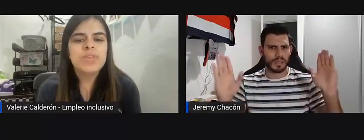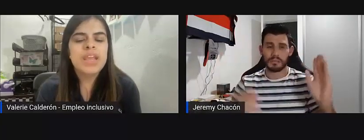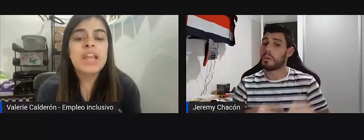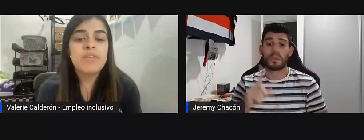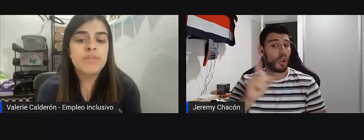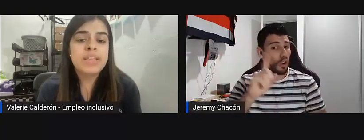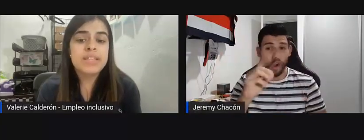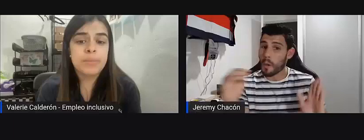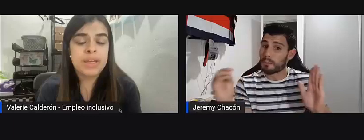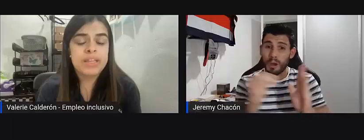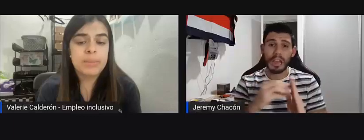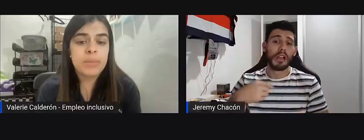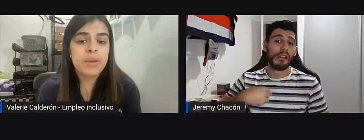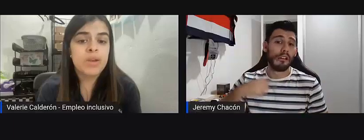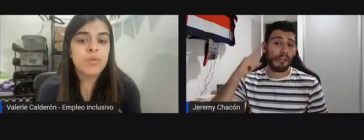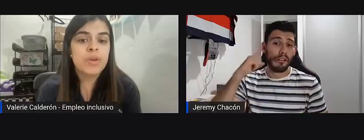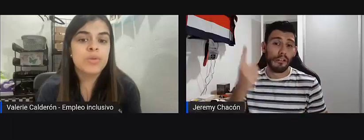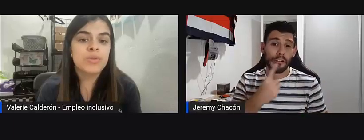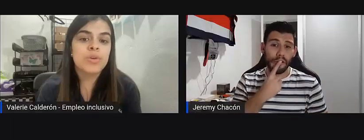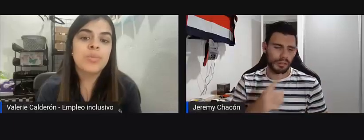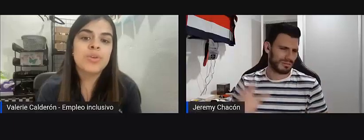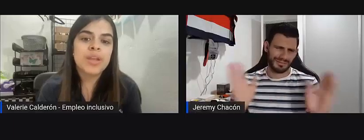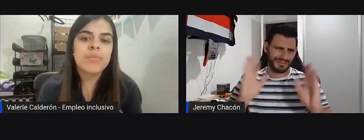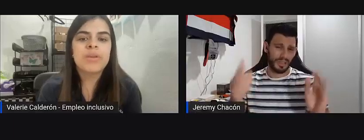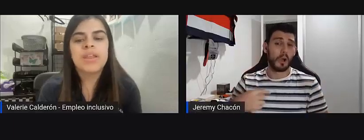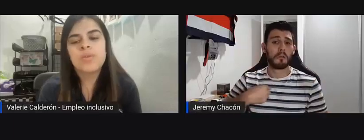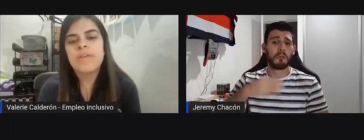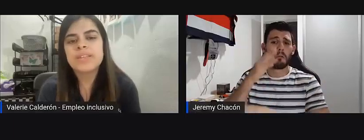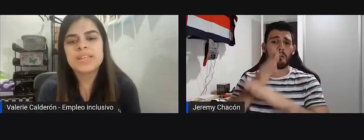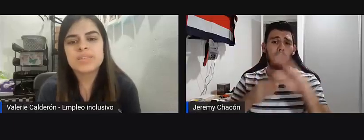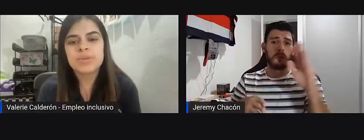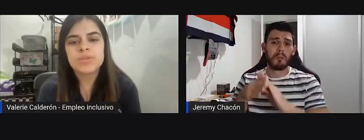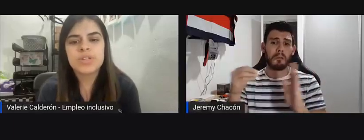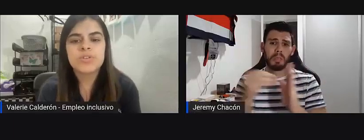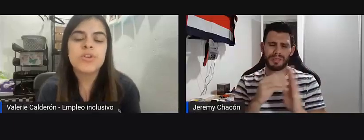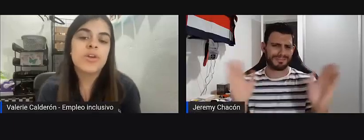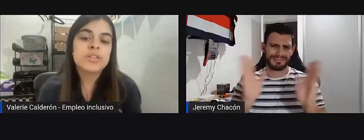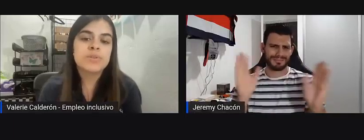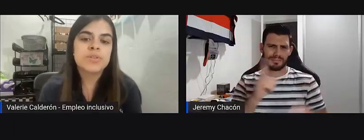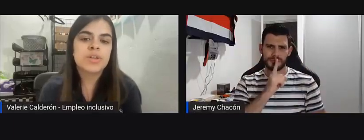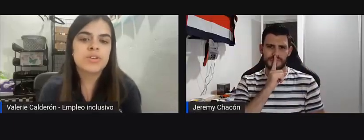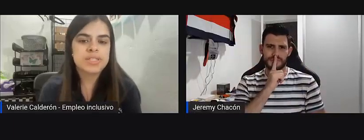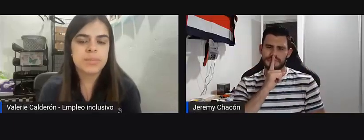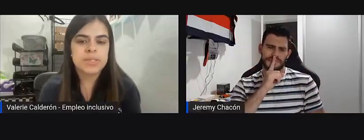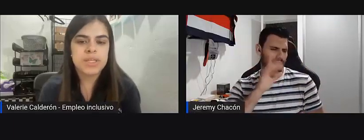y las referencias verdad que también van el currículum no poner verdad de una vez que es persona sorda o que es persona con discapacidad